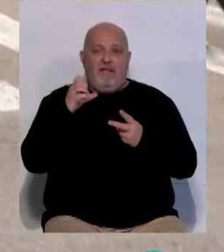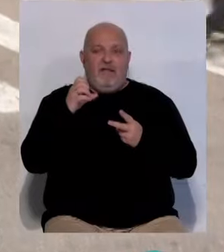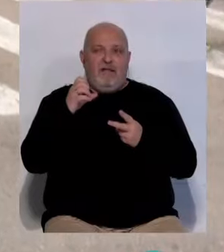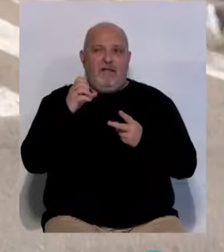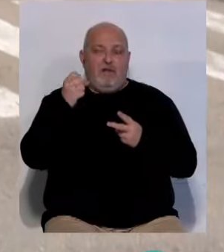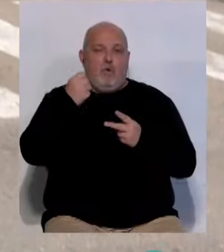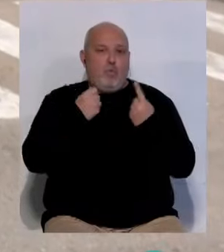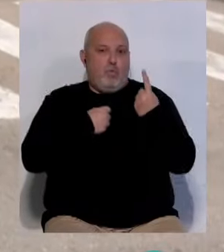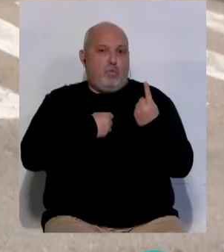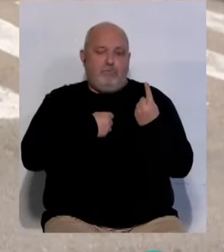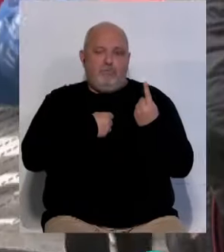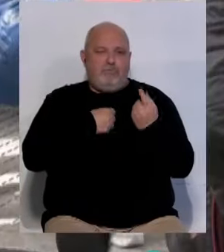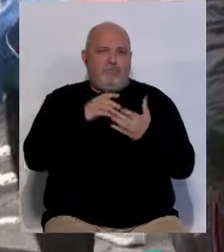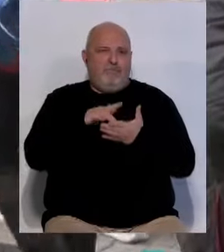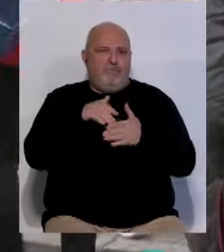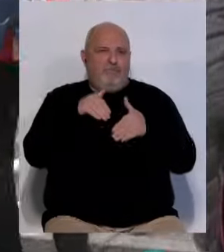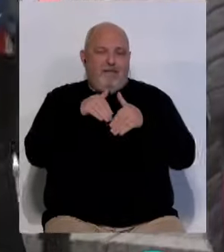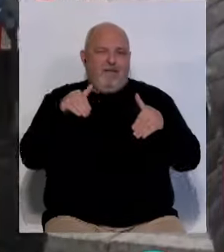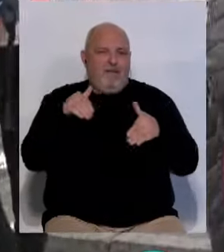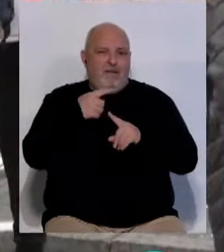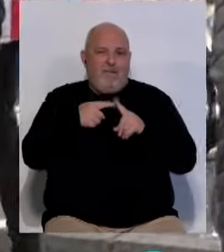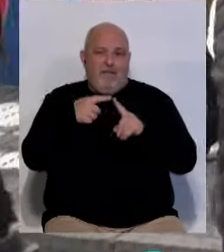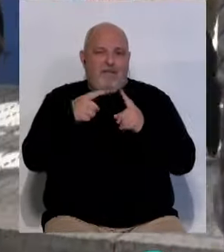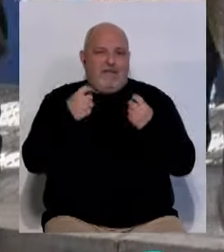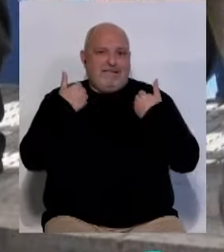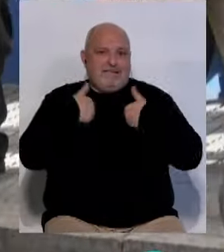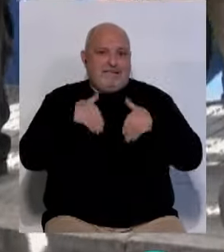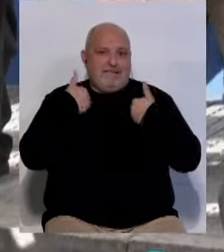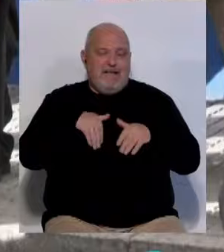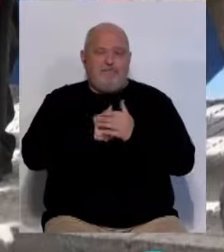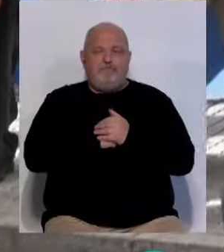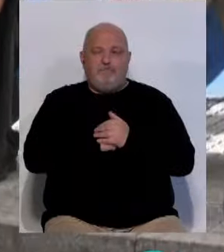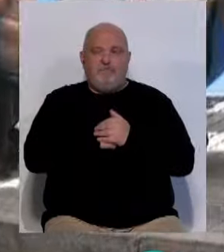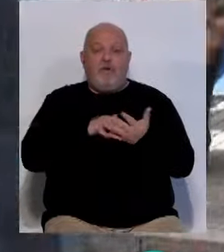a un futbolista cosa que en la zona de el medio campo necesitamos y en la parte ofensiva se ha